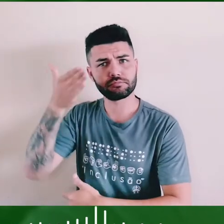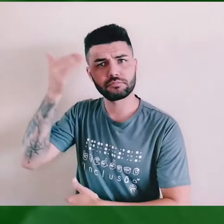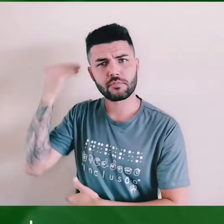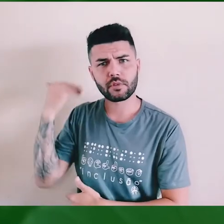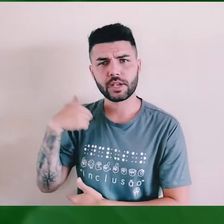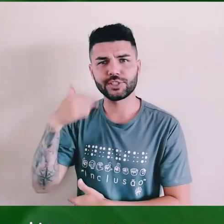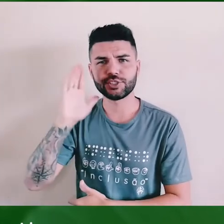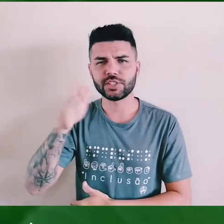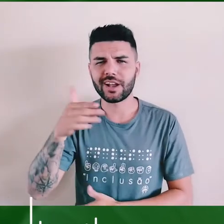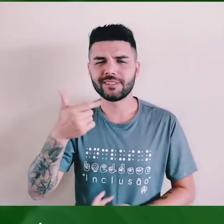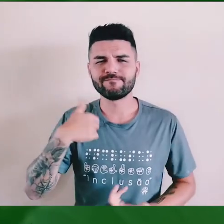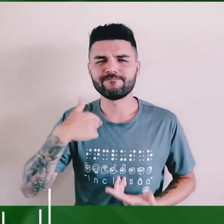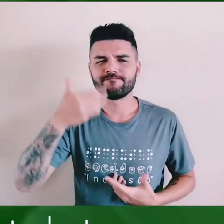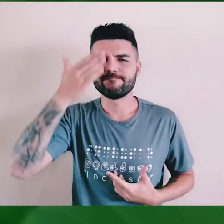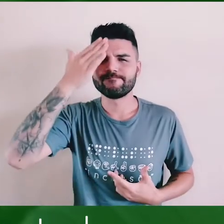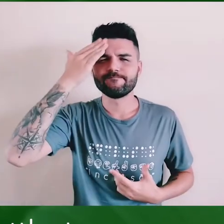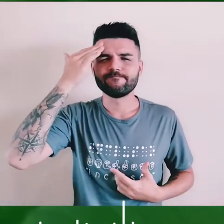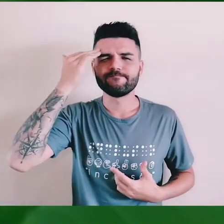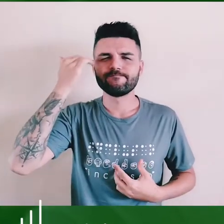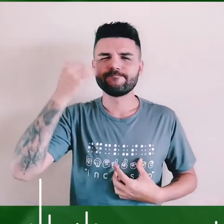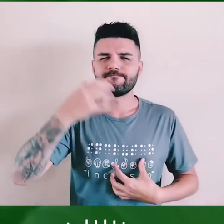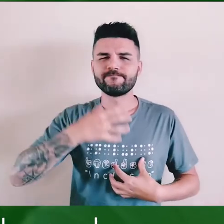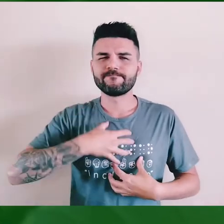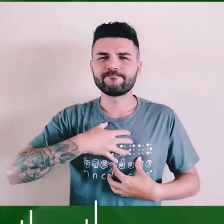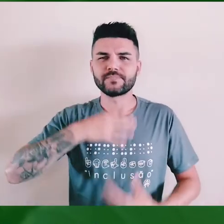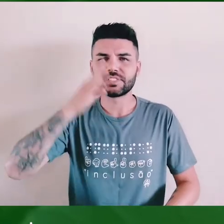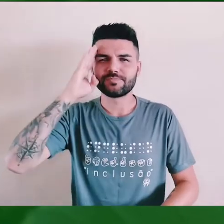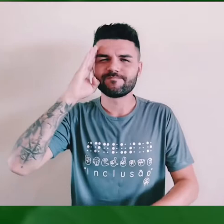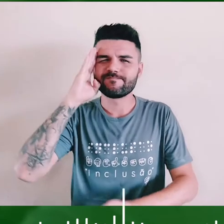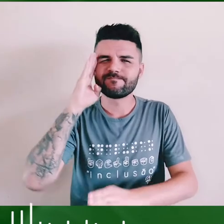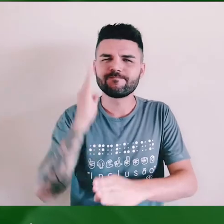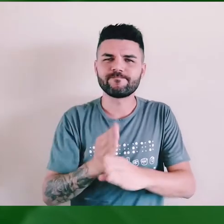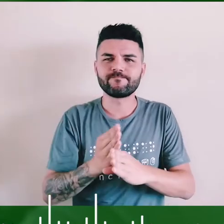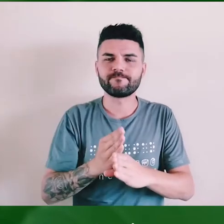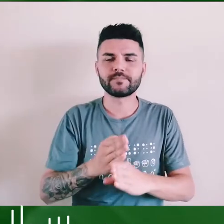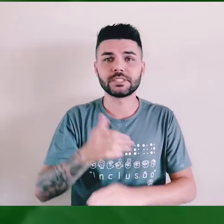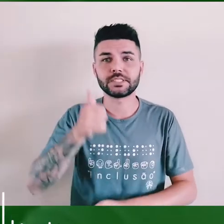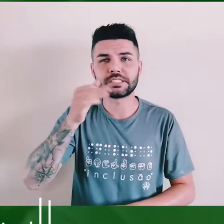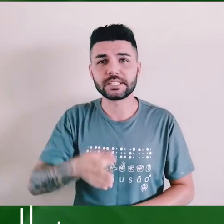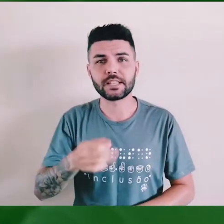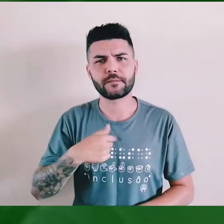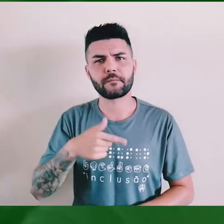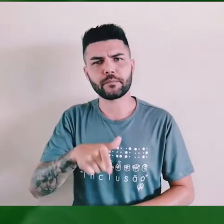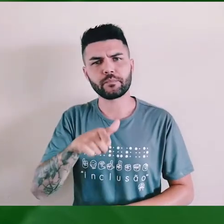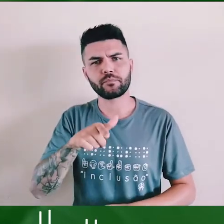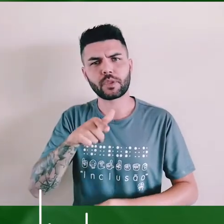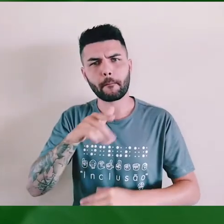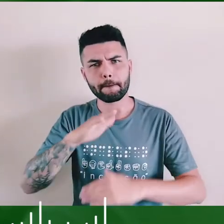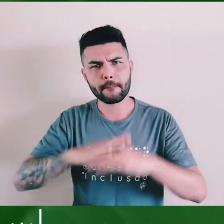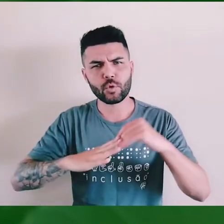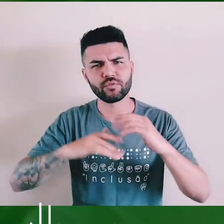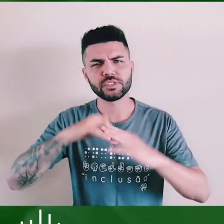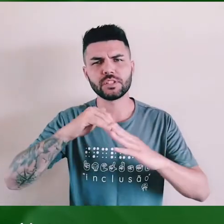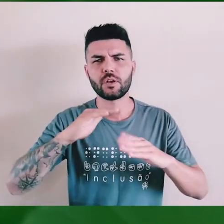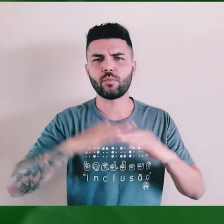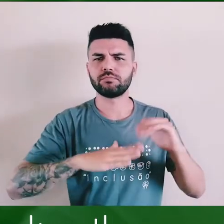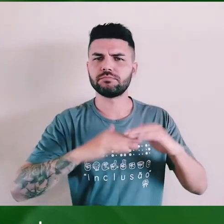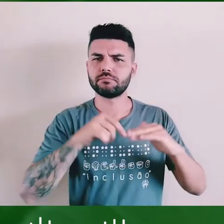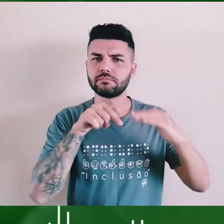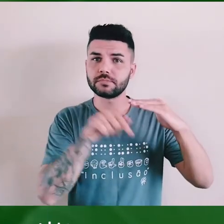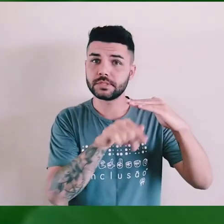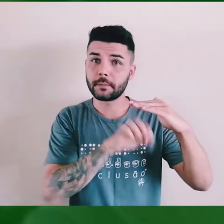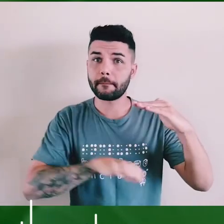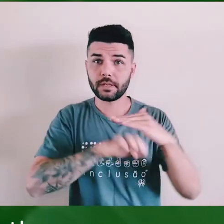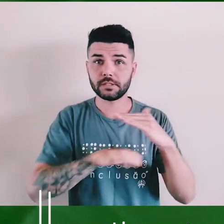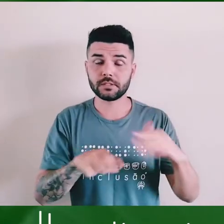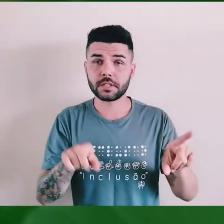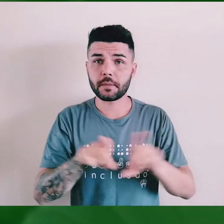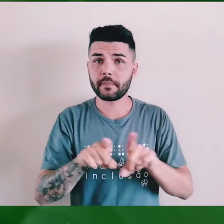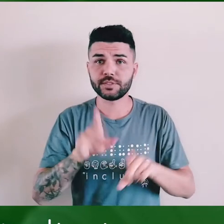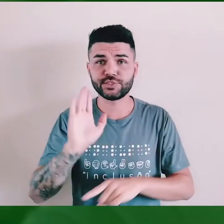já saber o que você quer, o curso, a profissão, a empresa. Então cedo são duas situações,